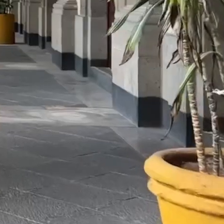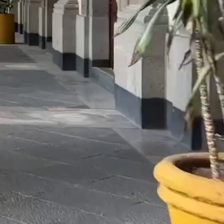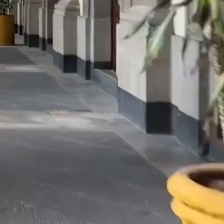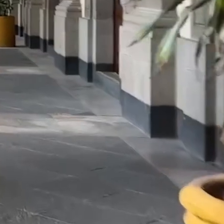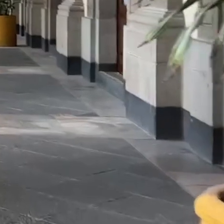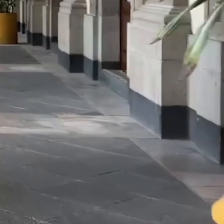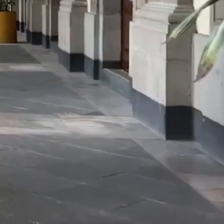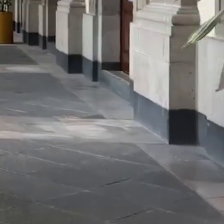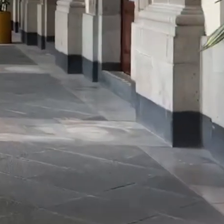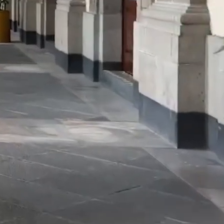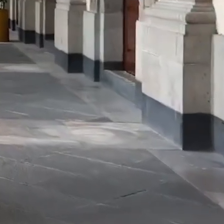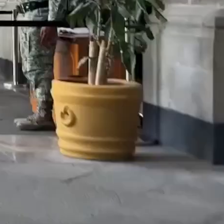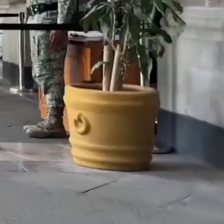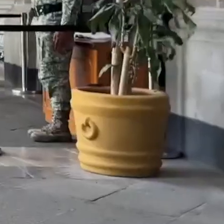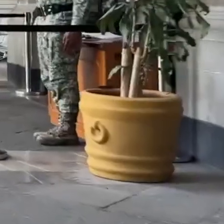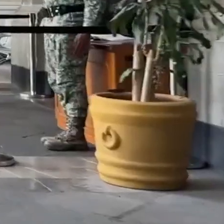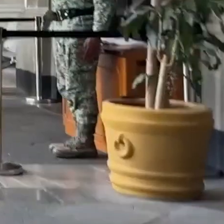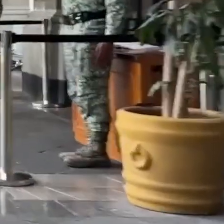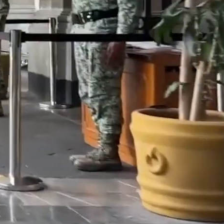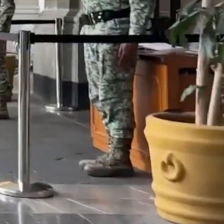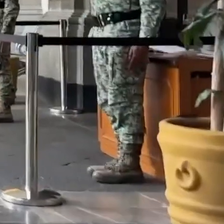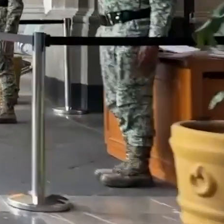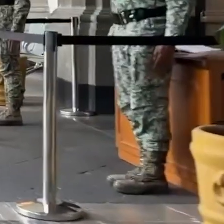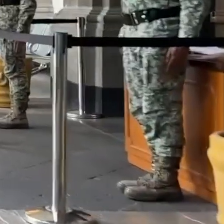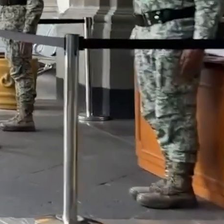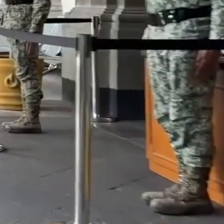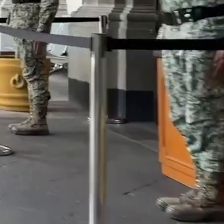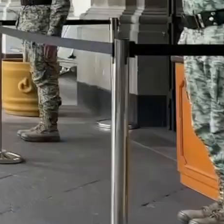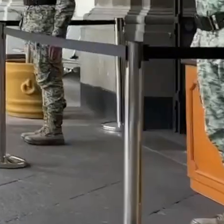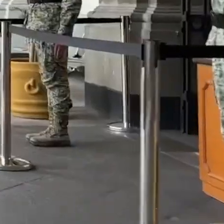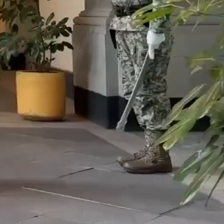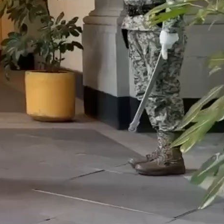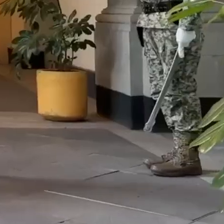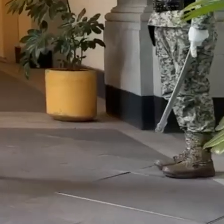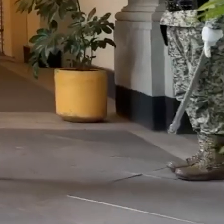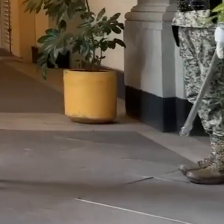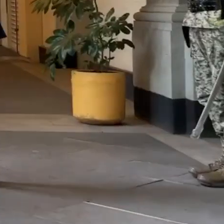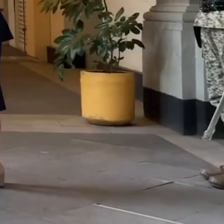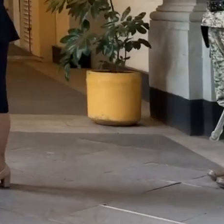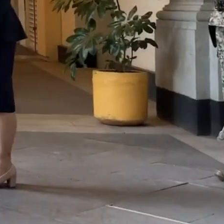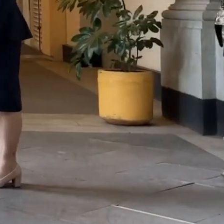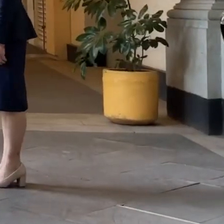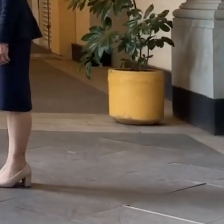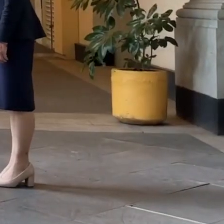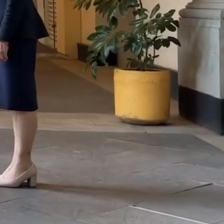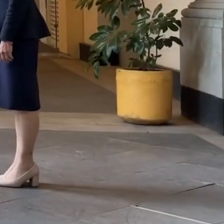la presidenta de México Claudia shema está preparando acciones para frenar y dar vuelta